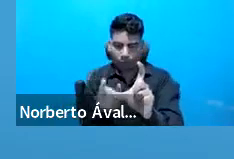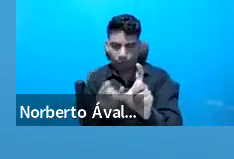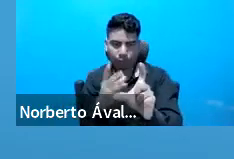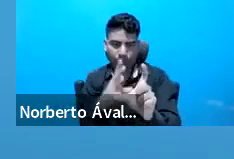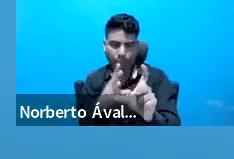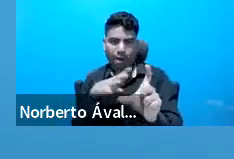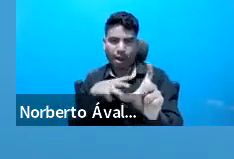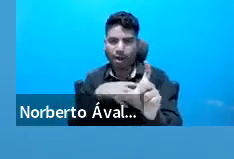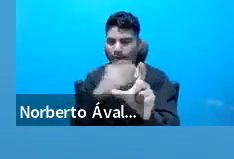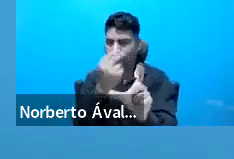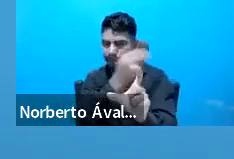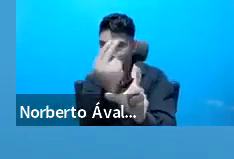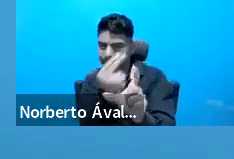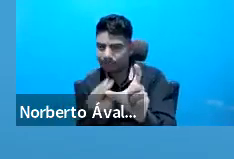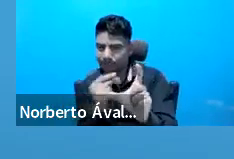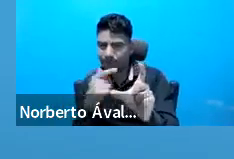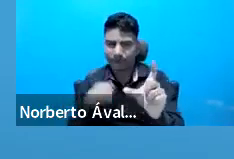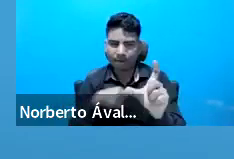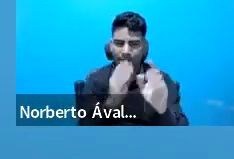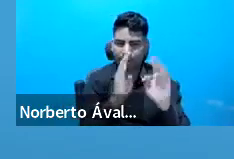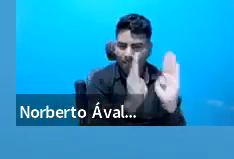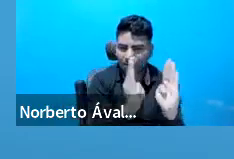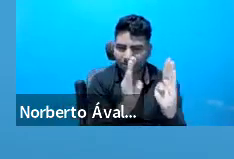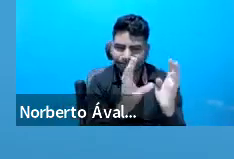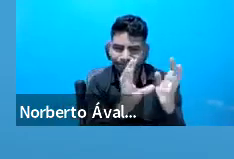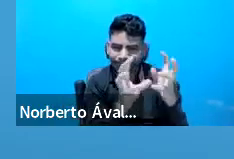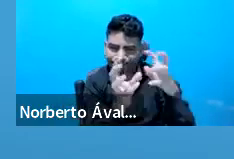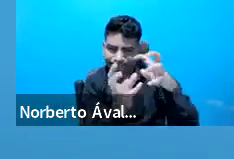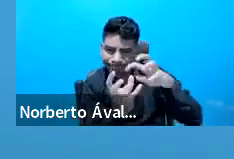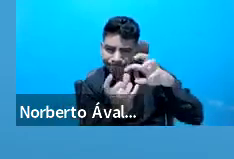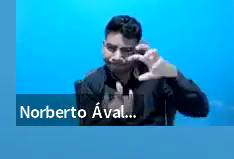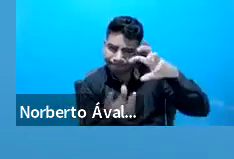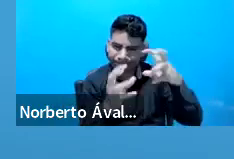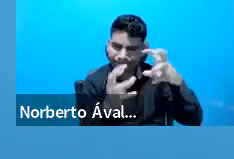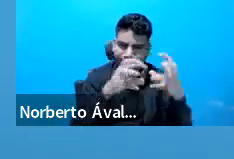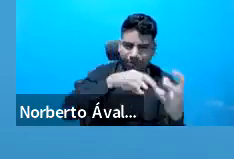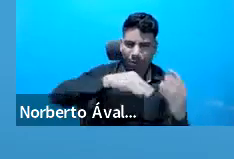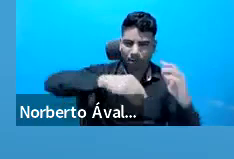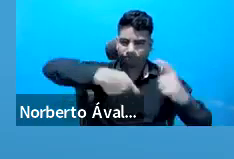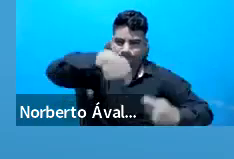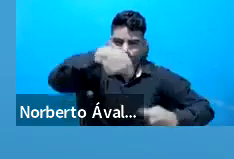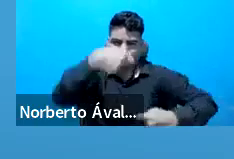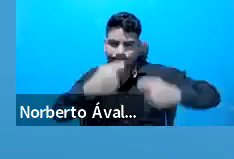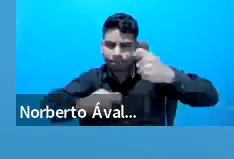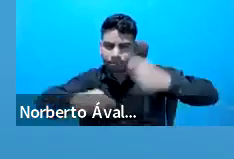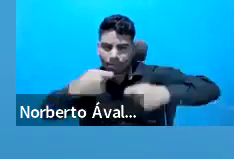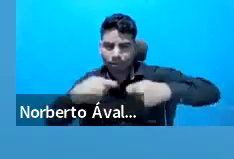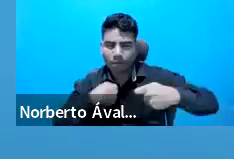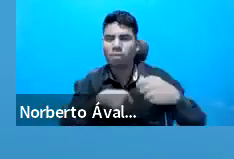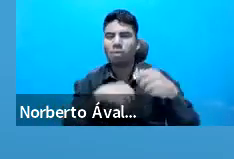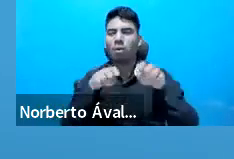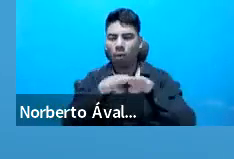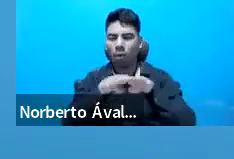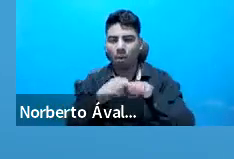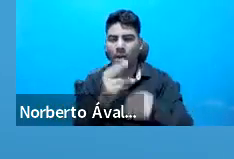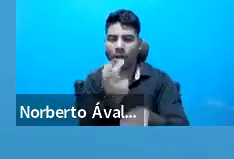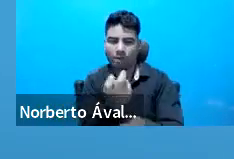también Luisa Lustamos, hicimos algunas animaciones nes en Cabri para que se nes en Cabri para que se logra identificar cómo se iban haciendo haciendo los movimientos